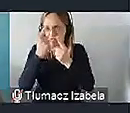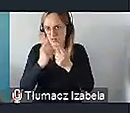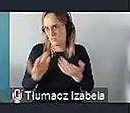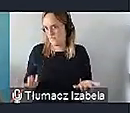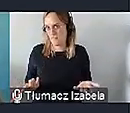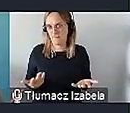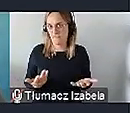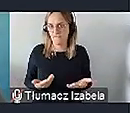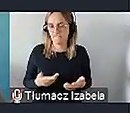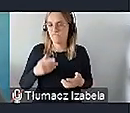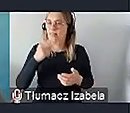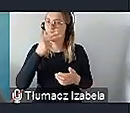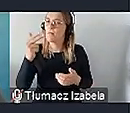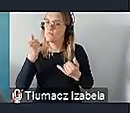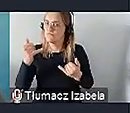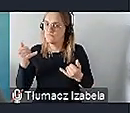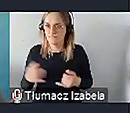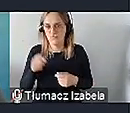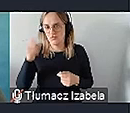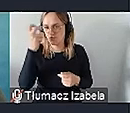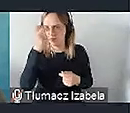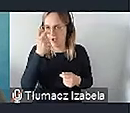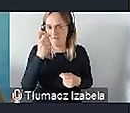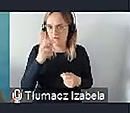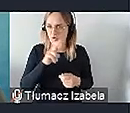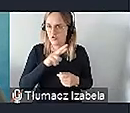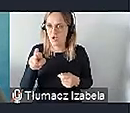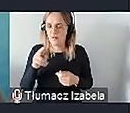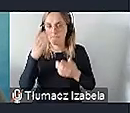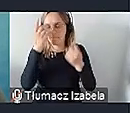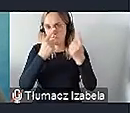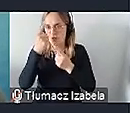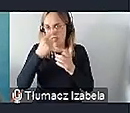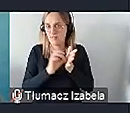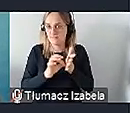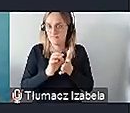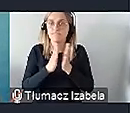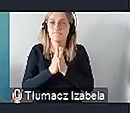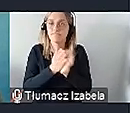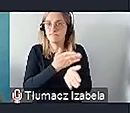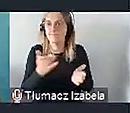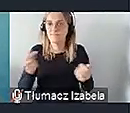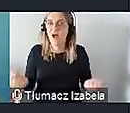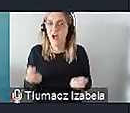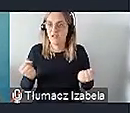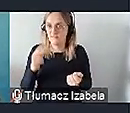To jest też ciekawa rzecz, którą daje myślenie wizualne. Teraz będę prosił państwa o aktywność na czacie.